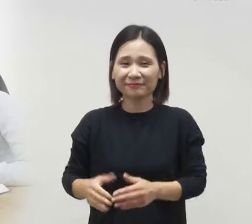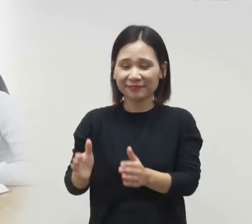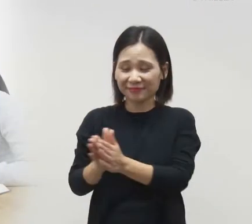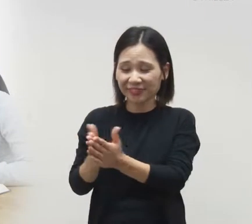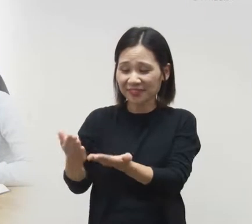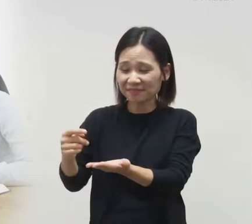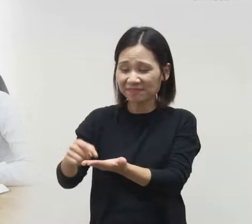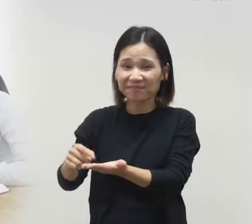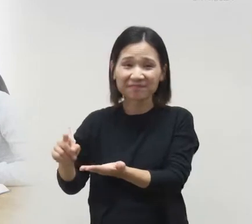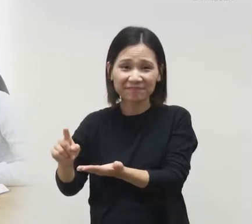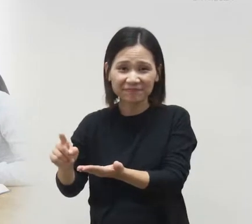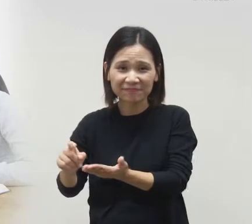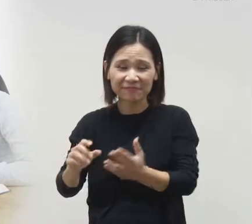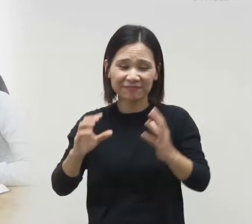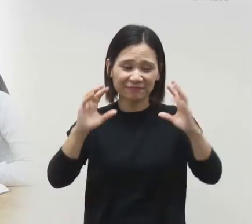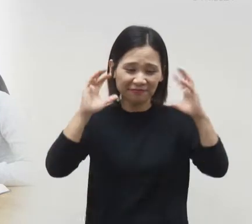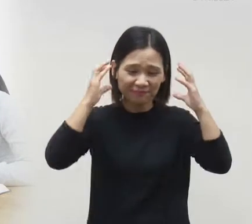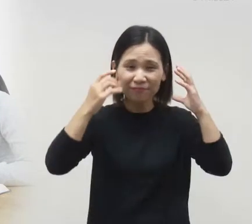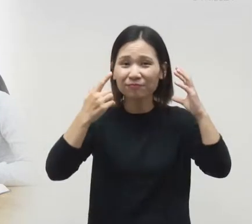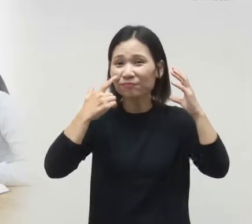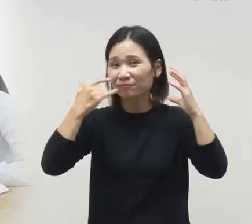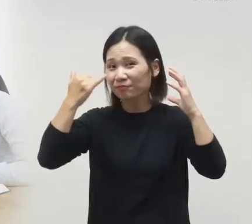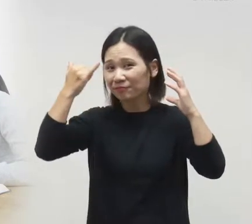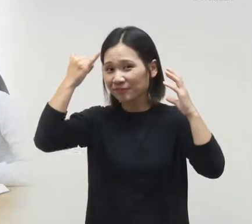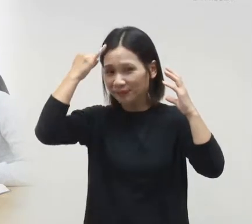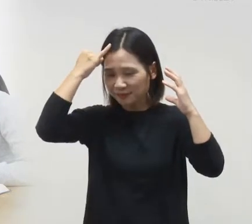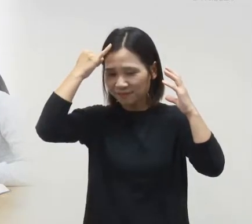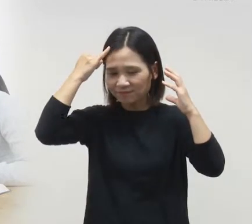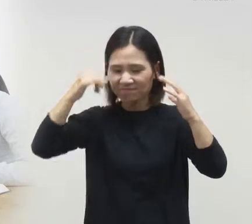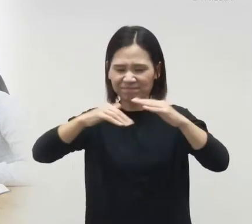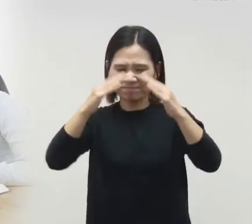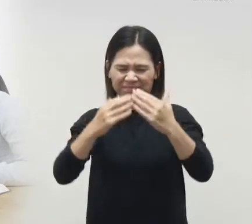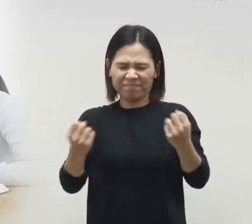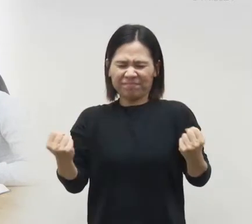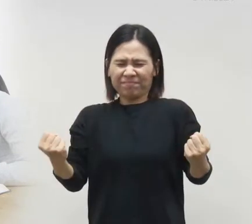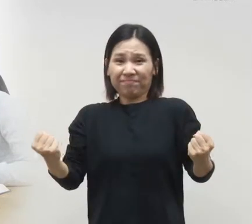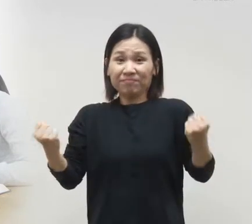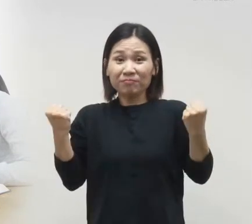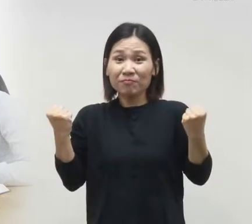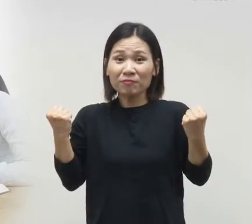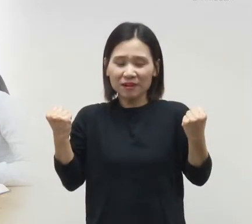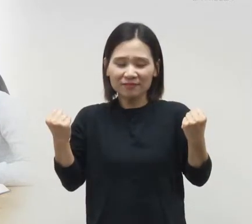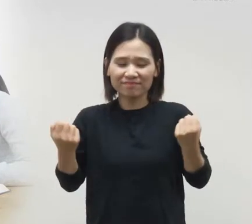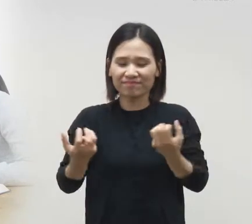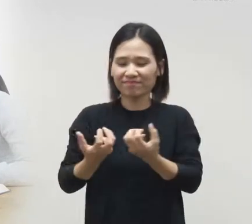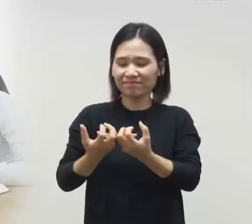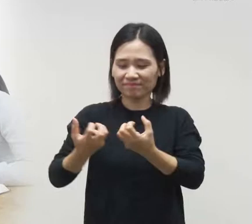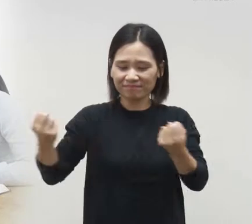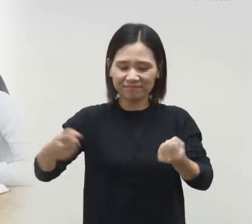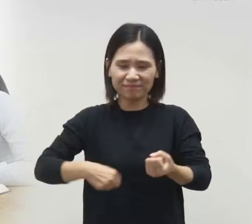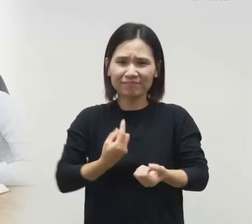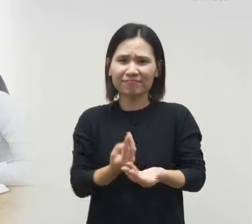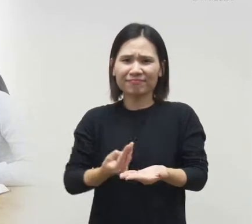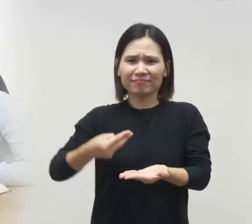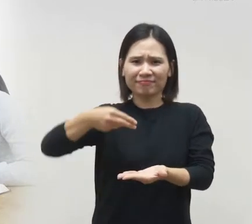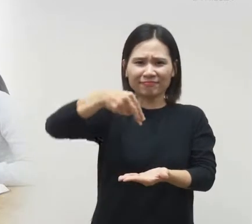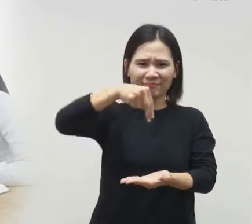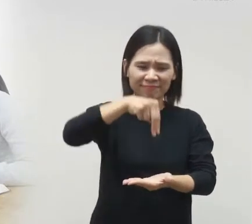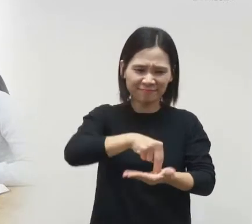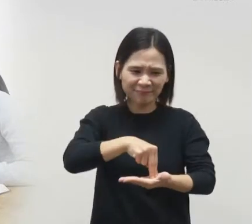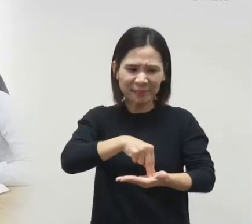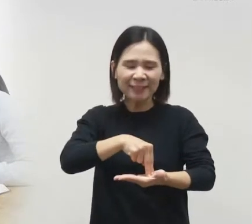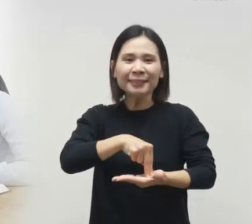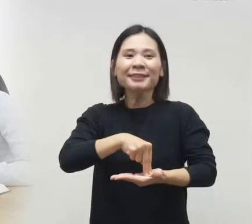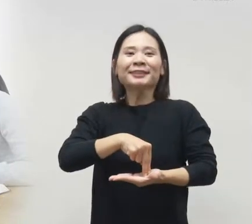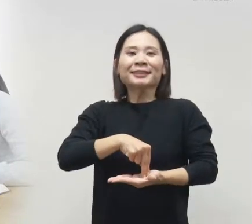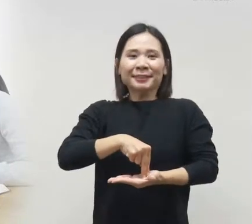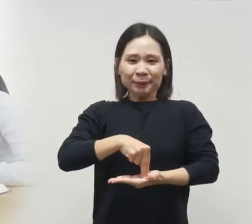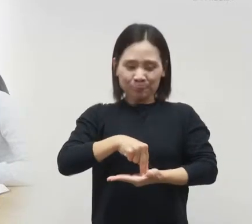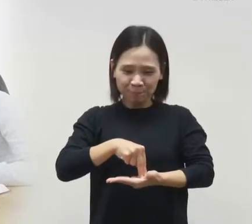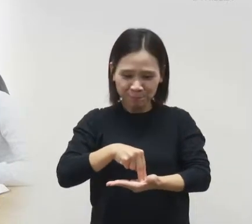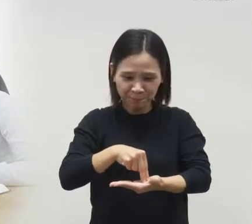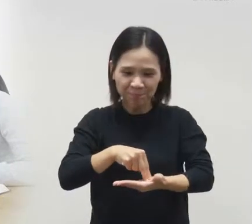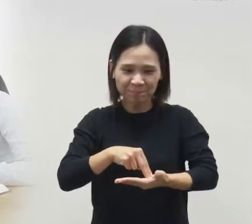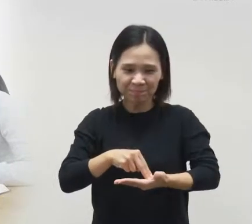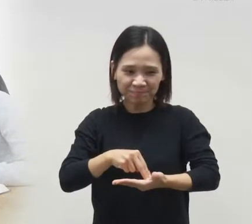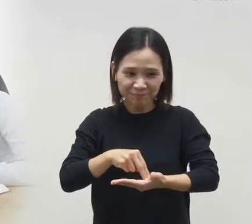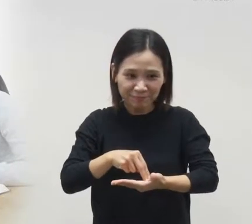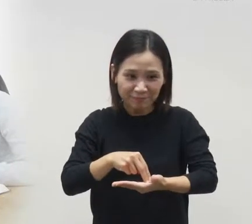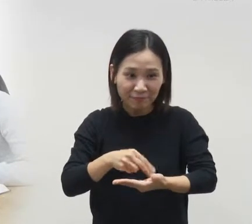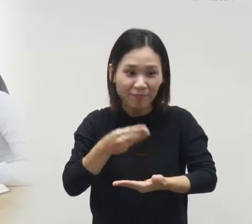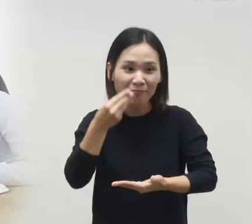이 책은 아이와 부모 모두 건강하게 분리 불안을 극복하고